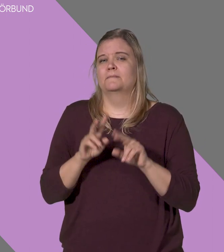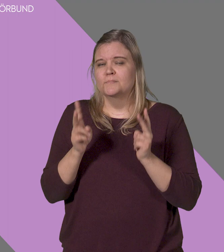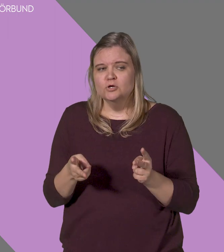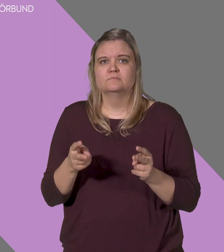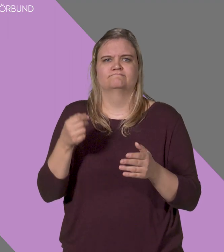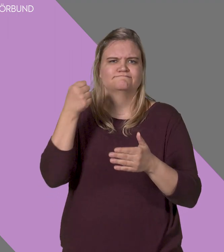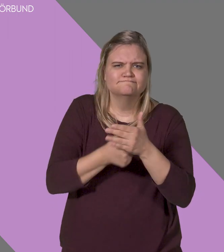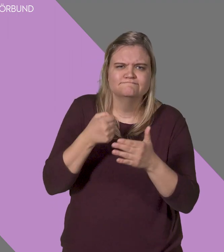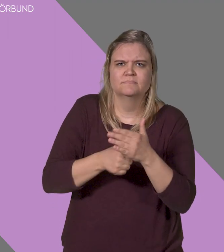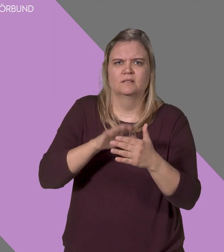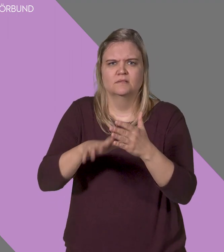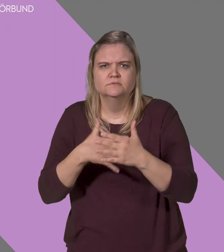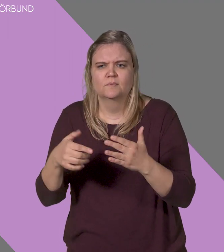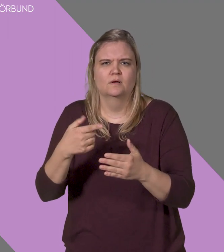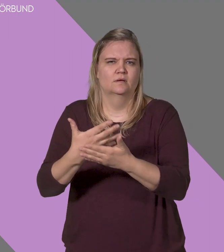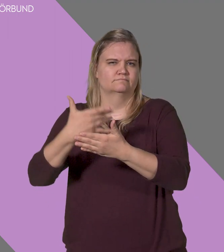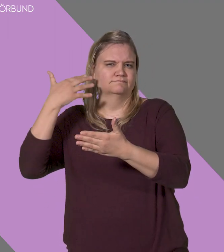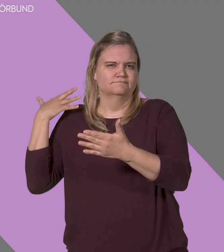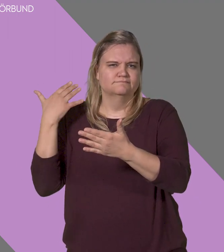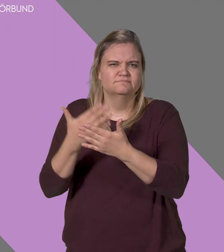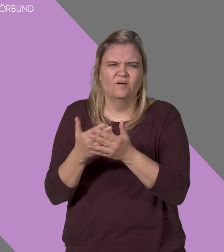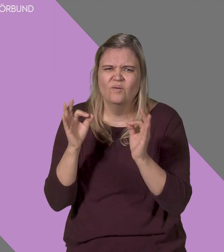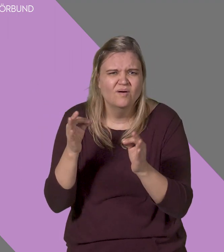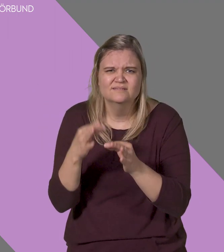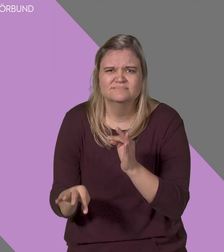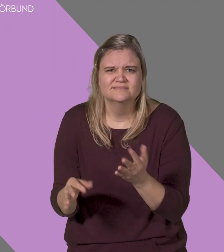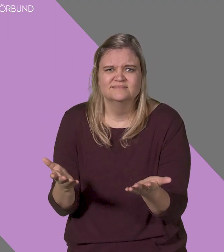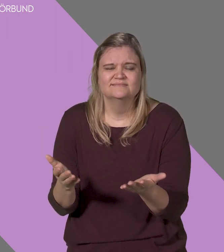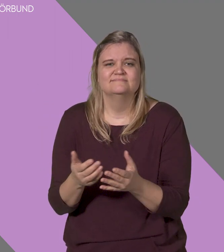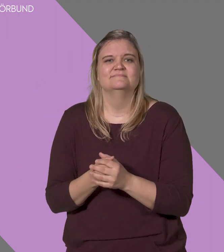Hur kämpade man för teckenspråket?